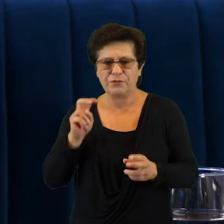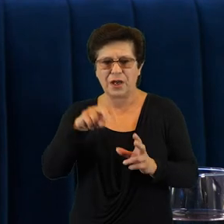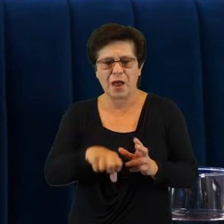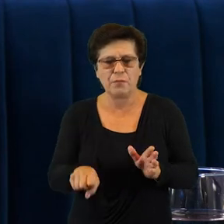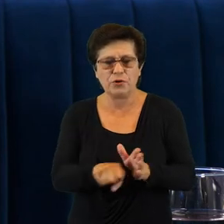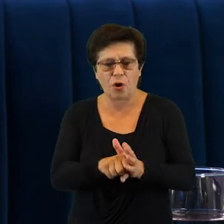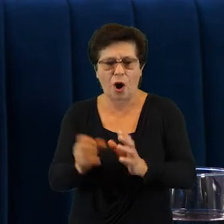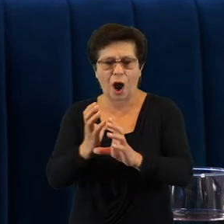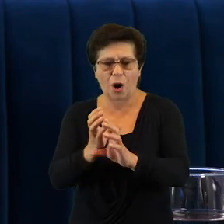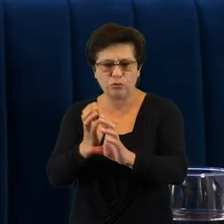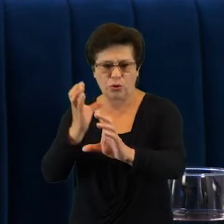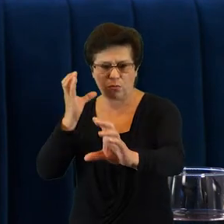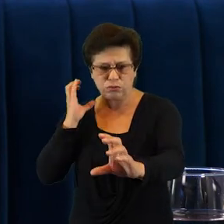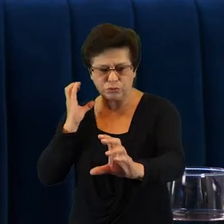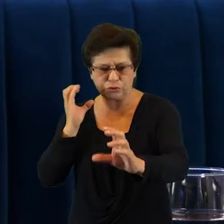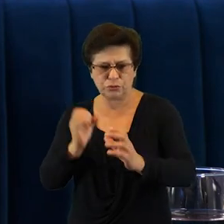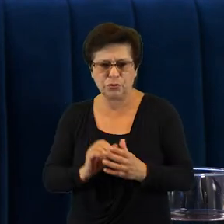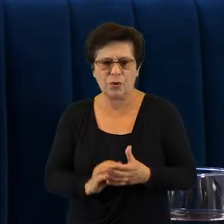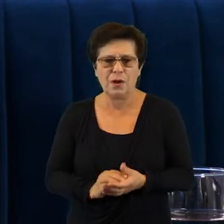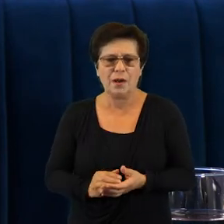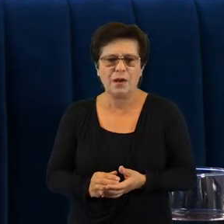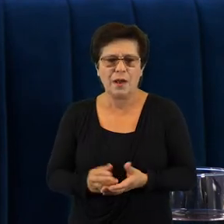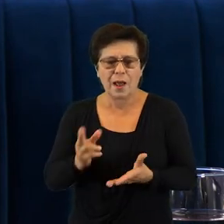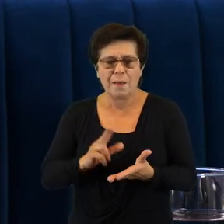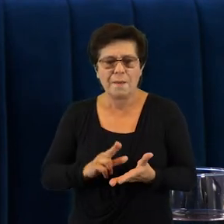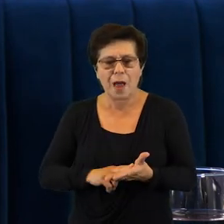na Placu Zamkowym w Warszawie,